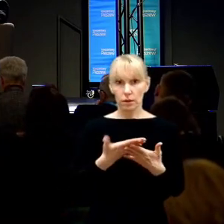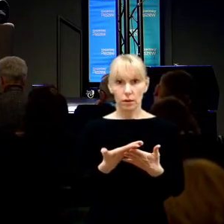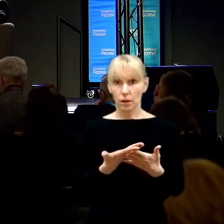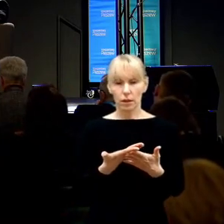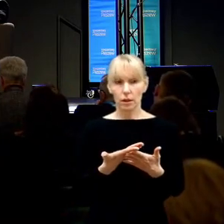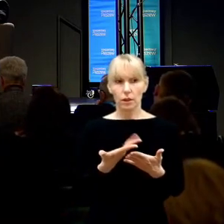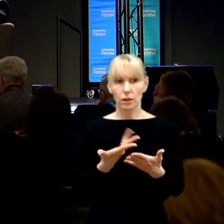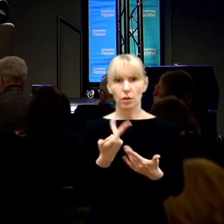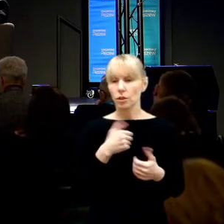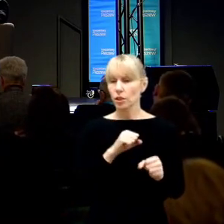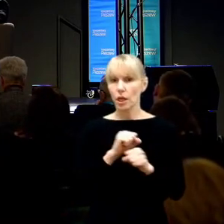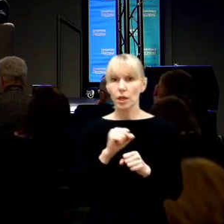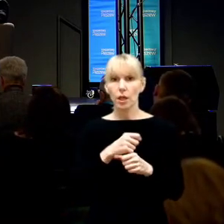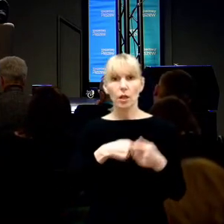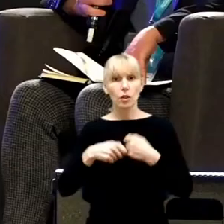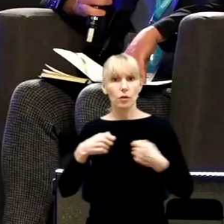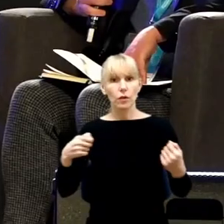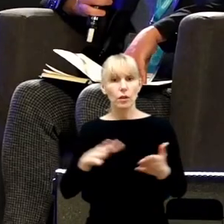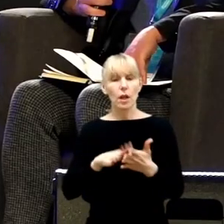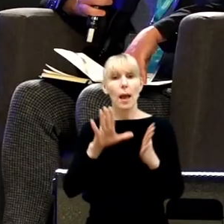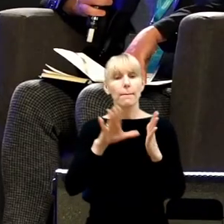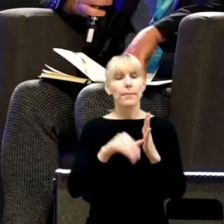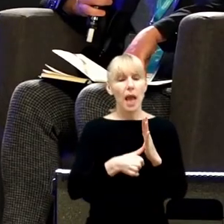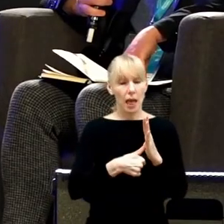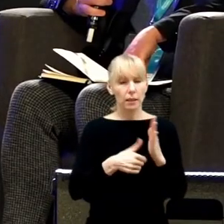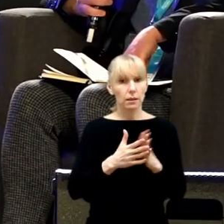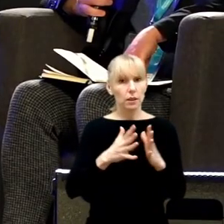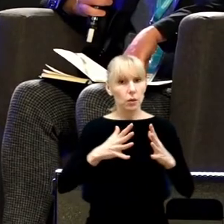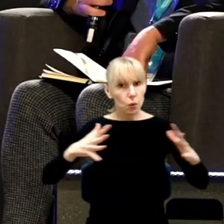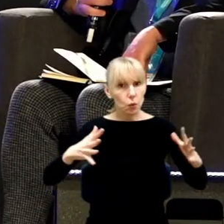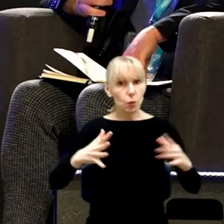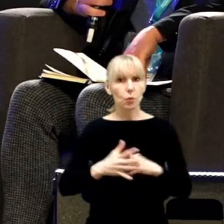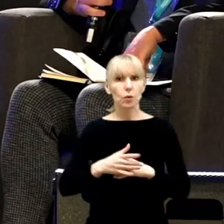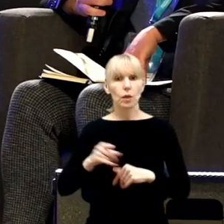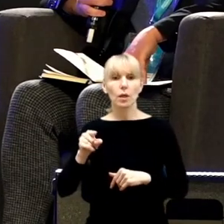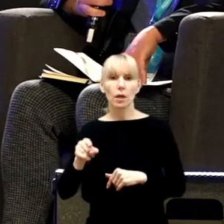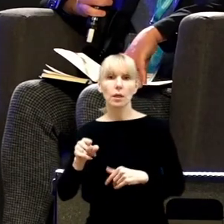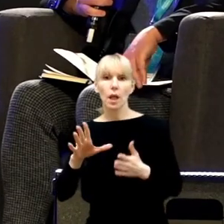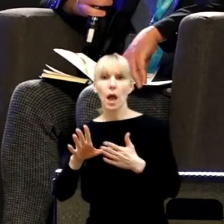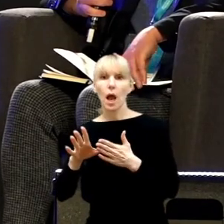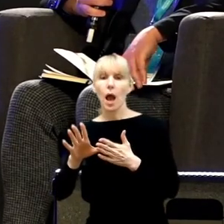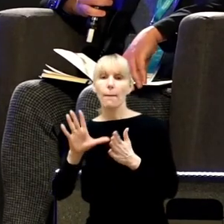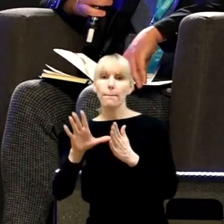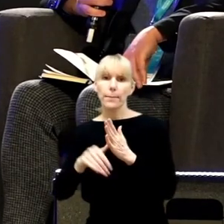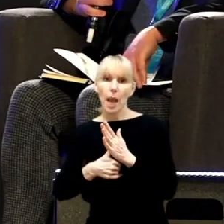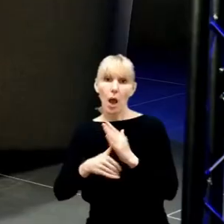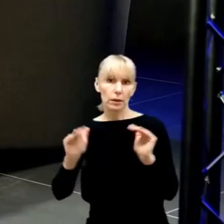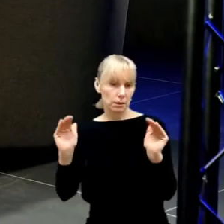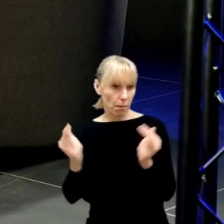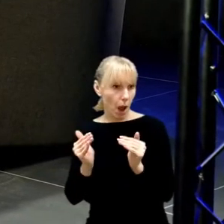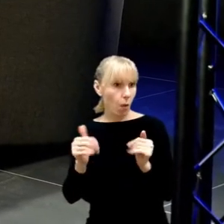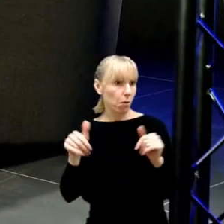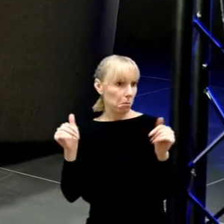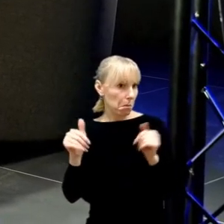to w tym momencie rozwojowym ona może być jakimś rozwiązaniem dla miast małych, bo podnosi ich konkurencyjność